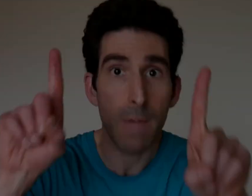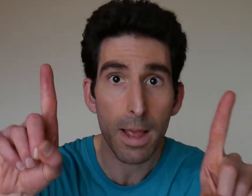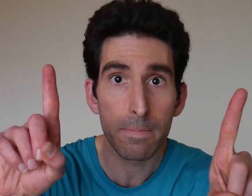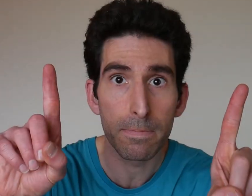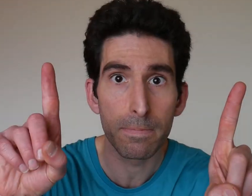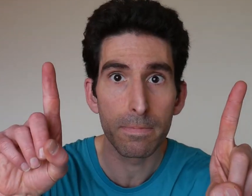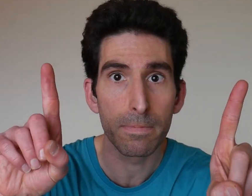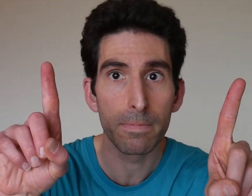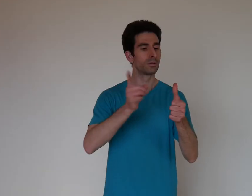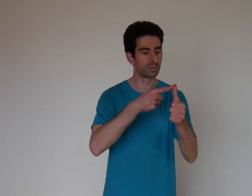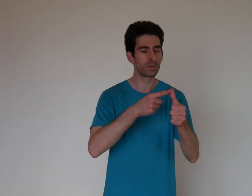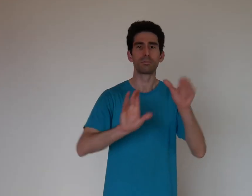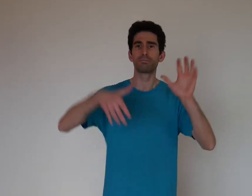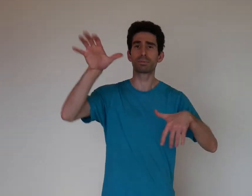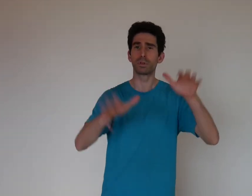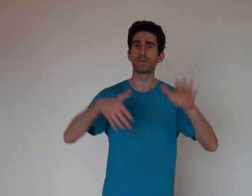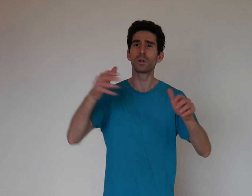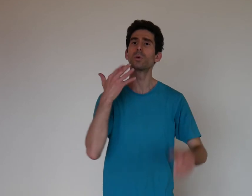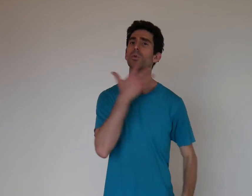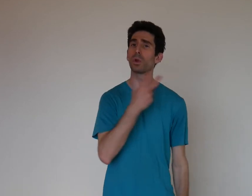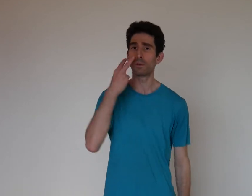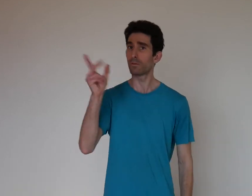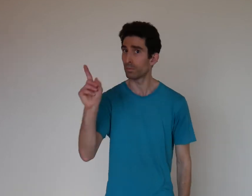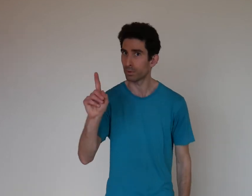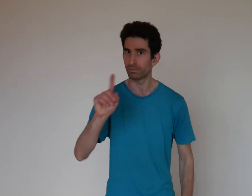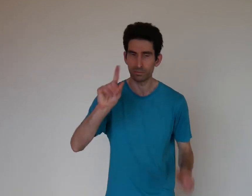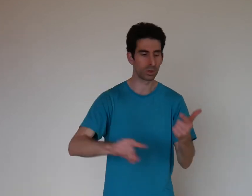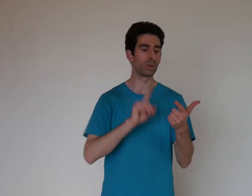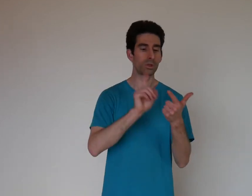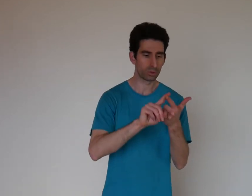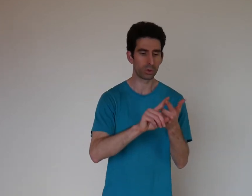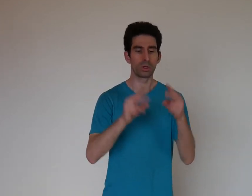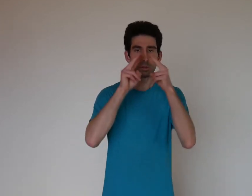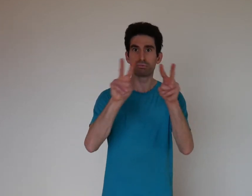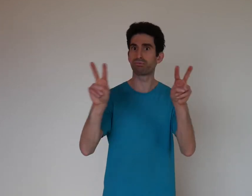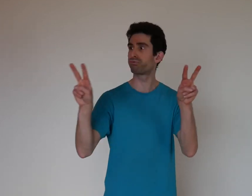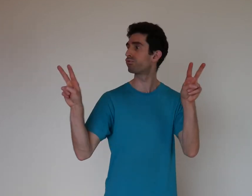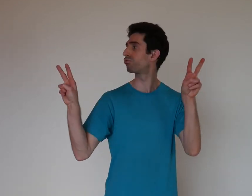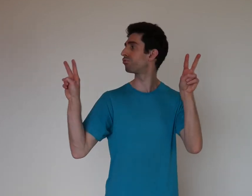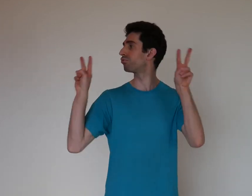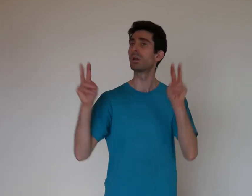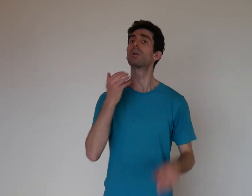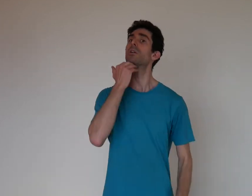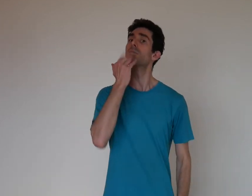Mais ! 1- Les poulpes ne voient pas les couleurs. 2- Ils ne voient pas à 360°